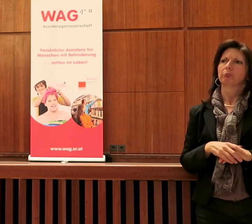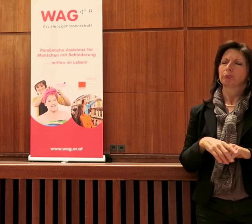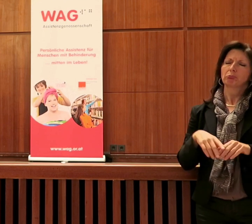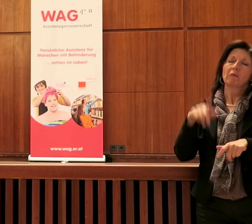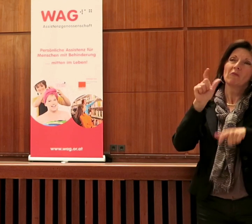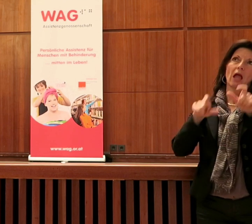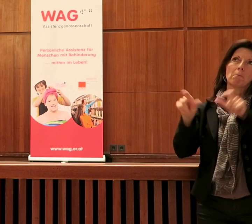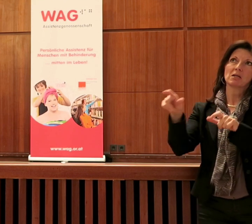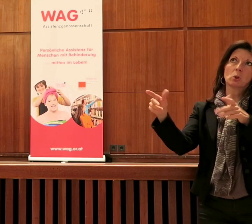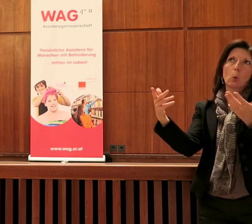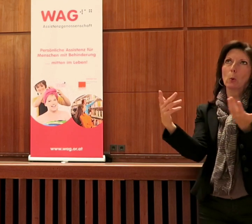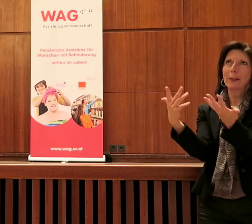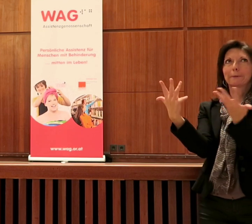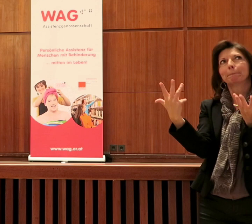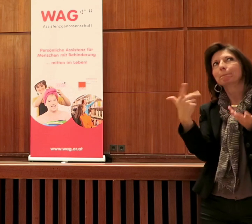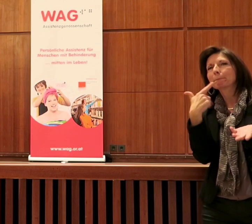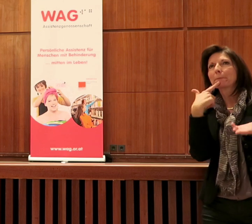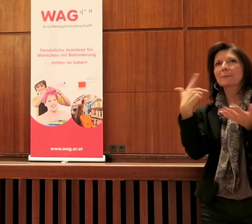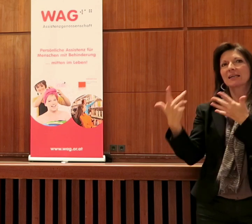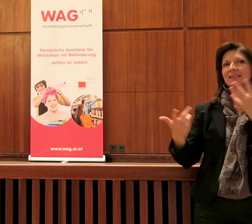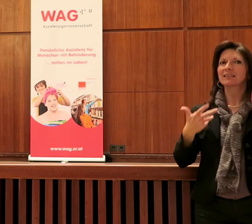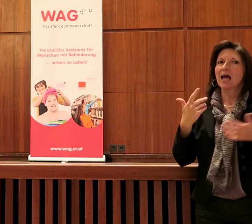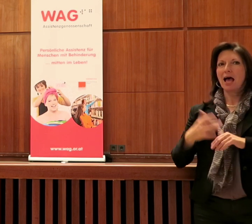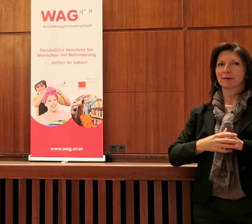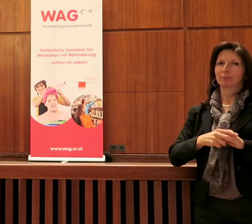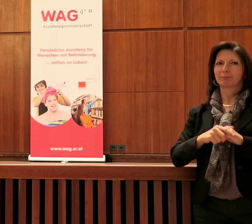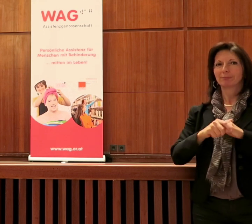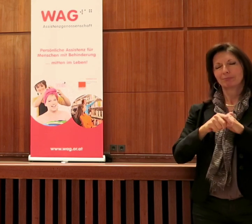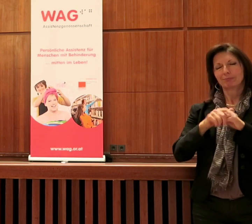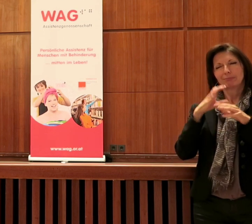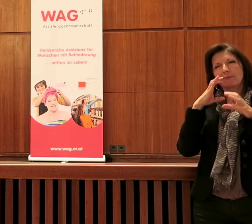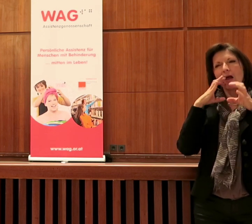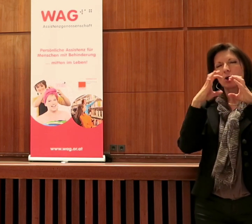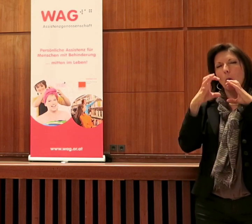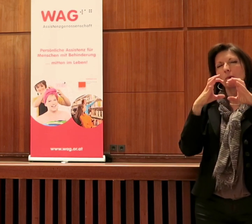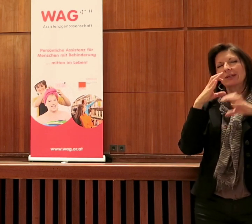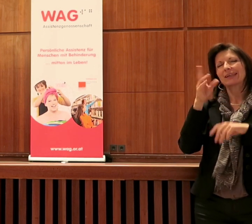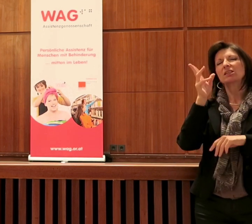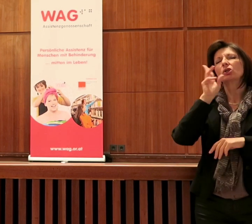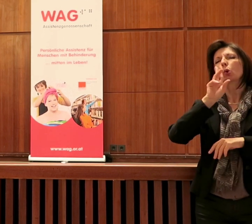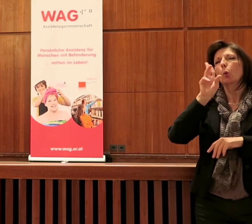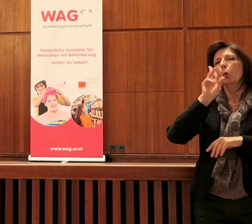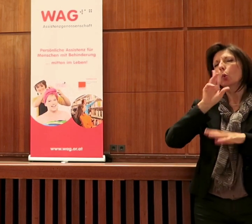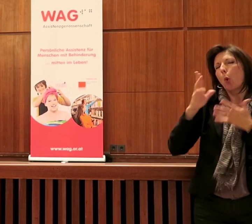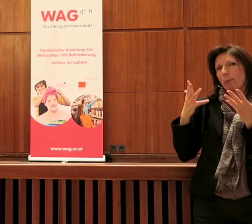eine leicht ausgefallene Methode der Kommunikation anwenden um mit dir in Kontakt zu treten.